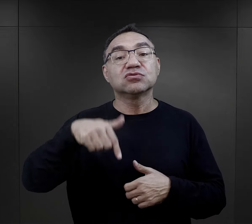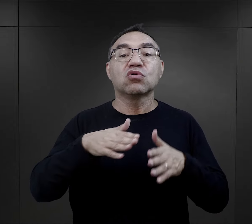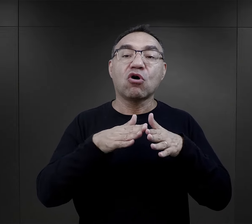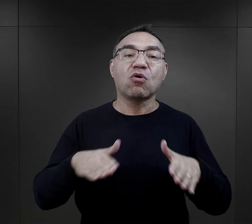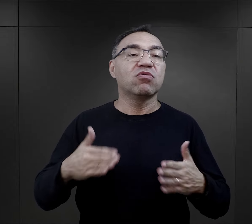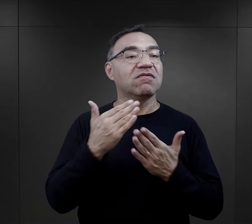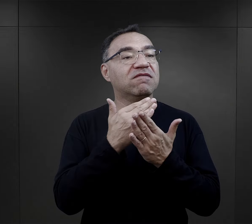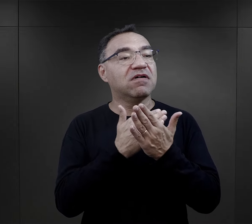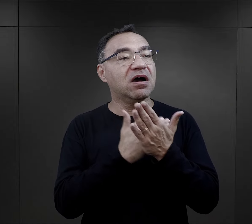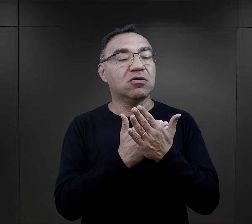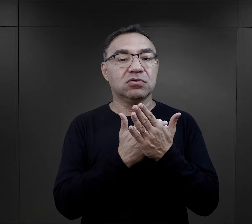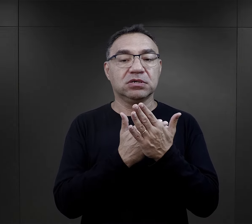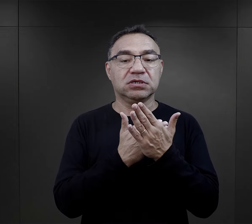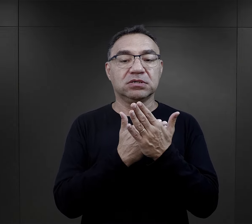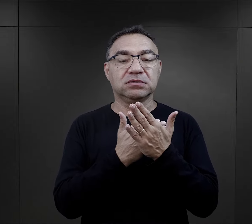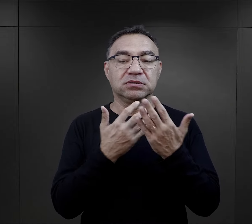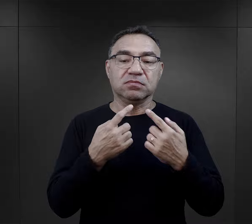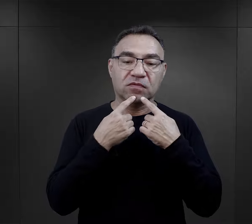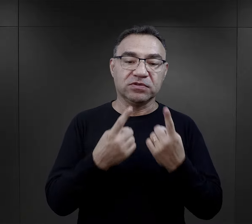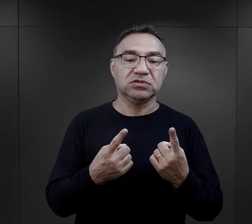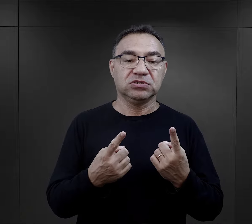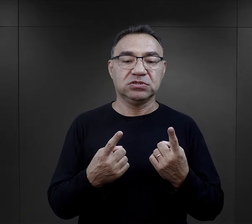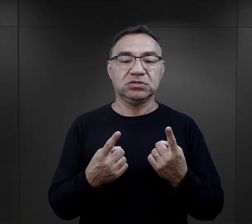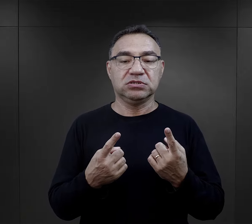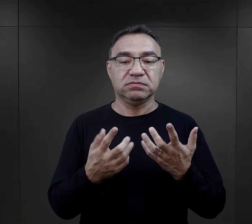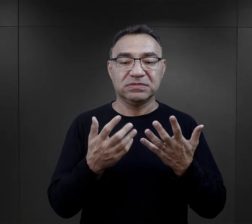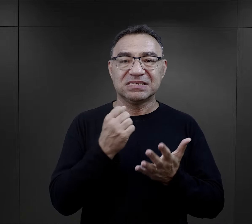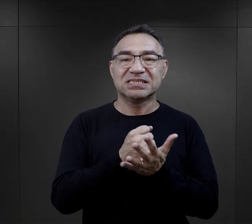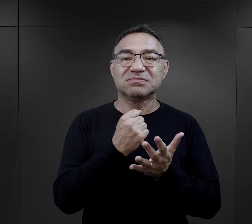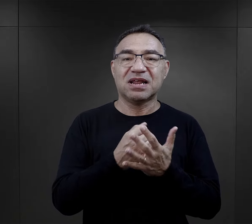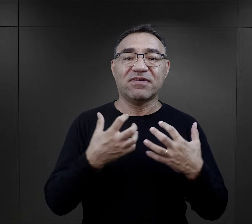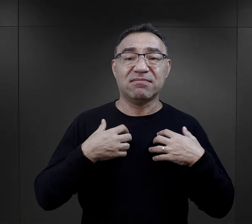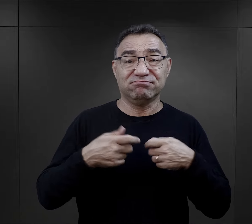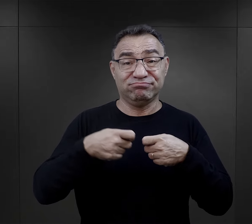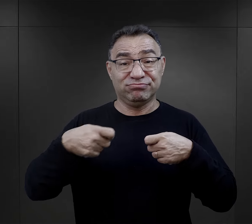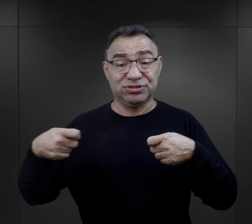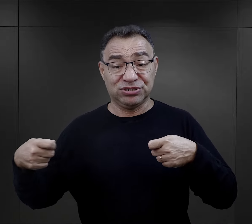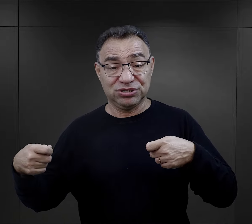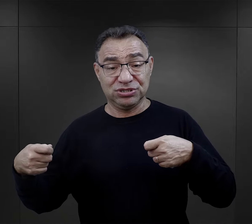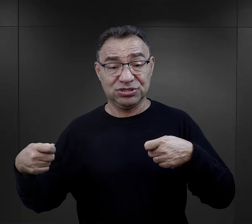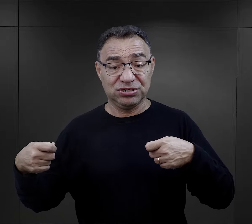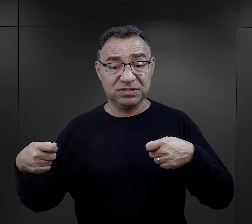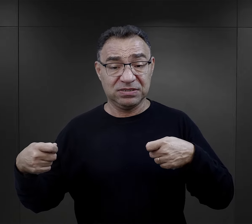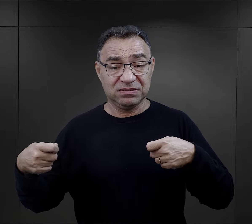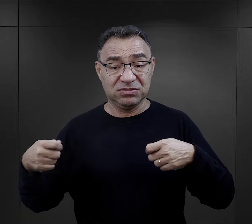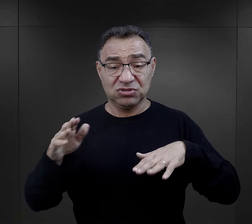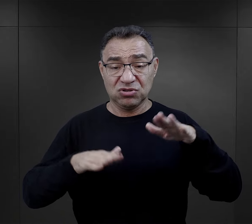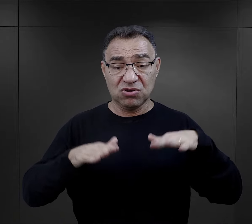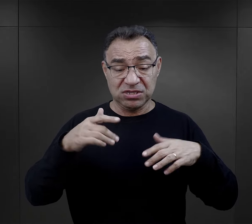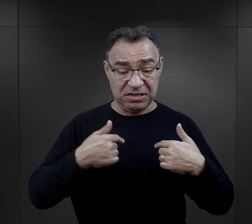Czy znając realia obozu koncentracyjnego, możemy powiedzieć, iż tak naprawdę jeżeli chodzi o szansę na przeżycie,